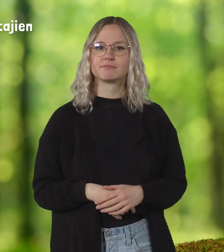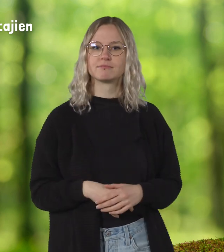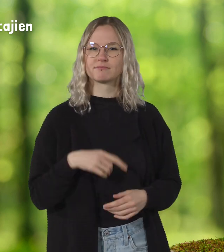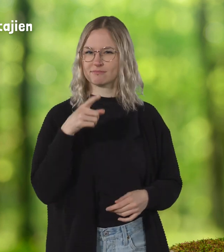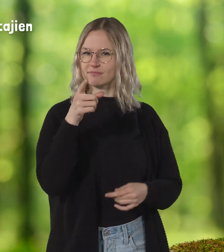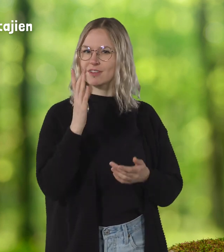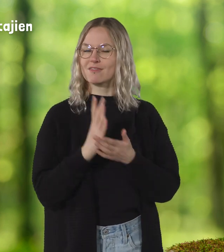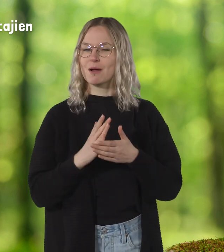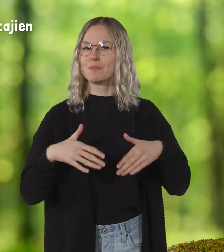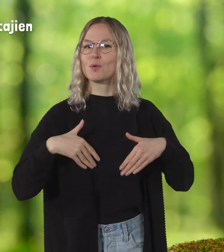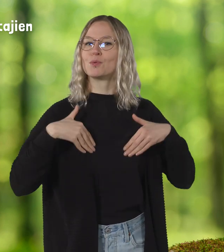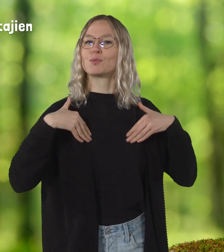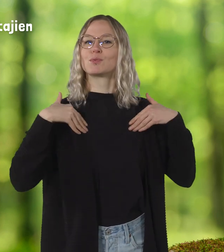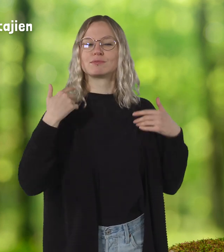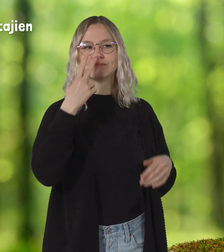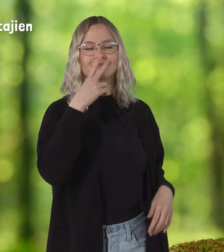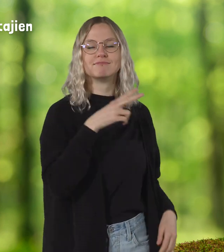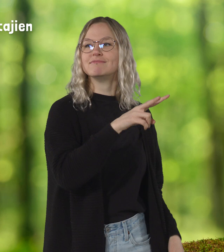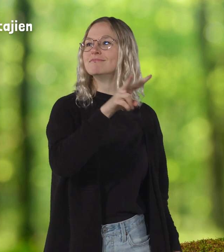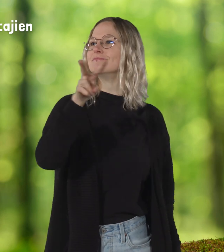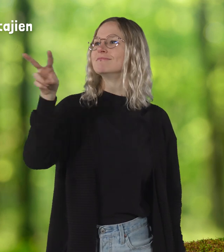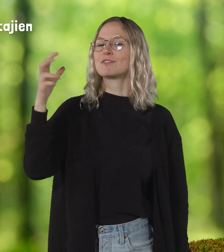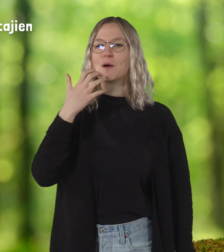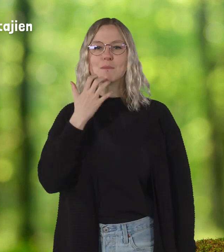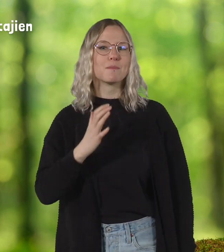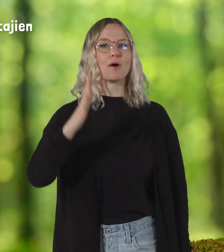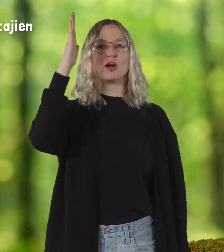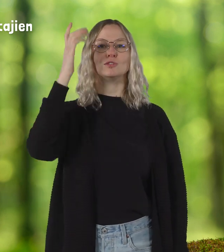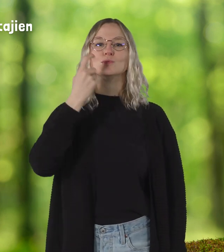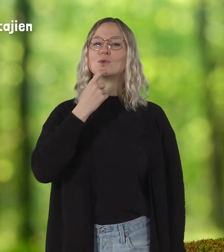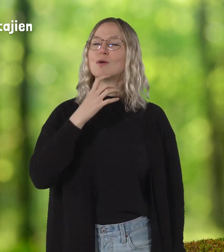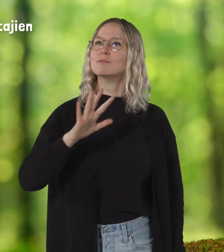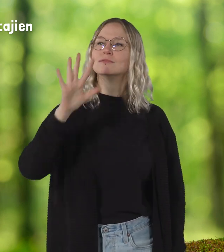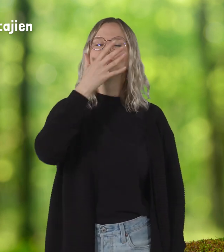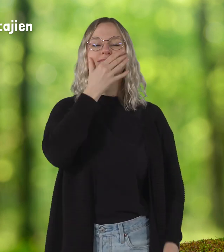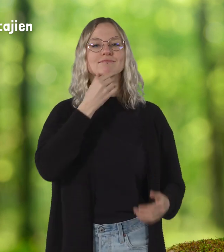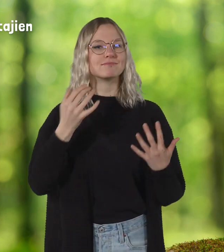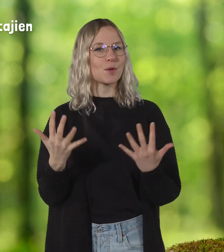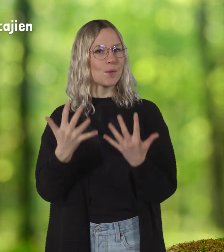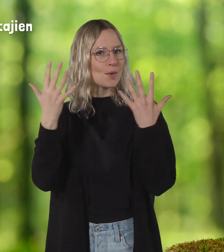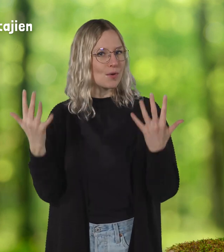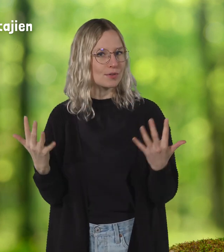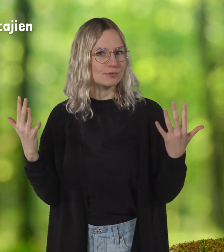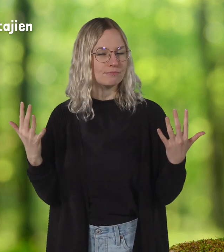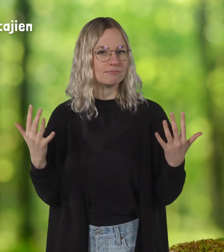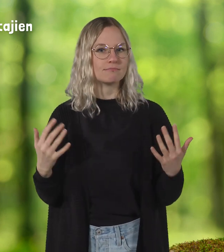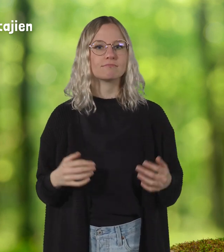Tulet varmasti viihtymään ja näet kaunista luontoa Pohjois-Suomessa!